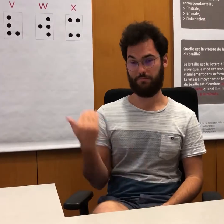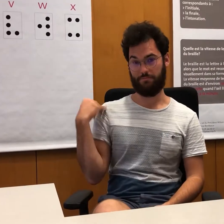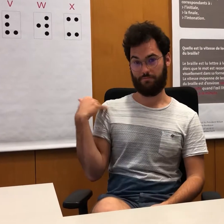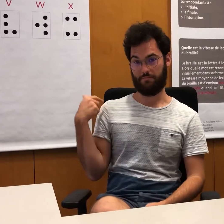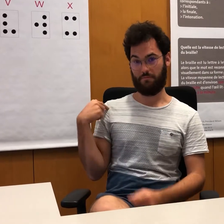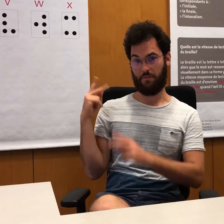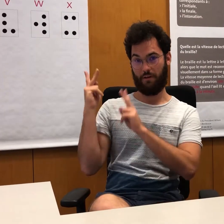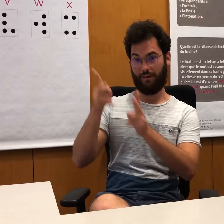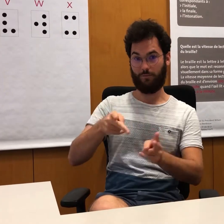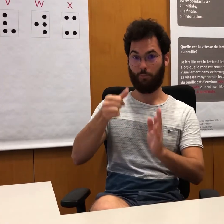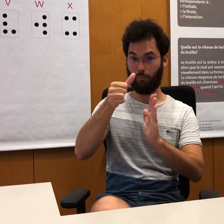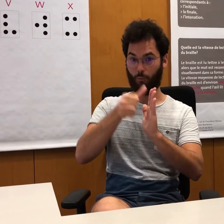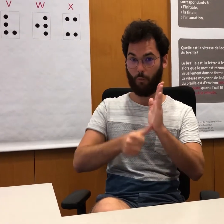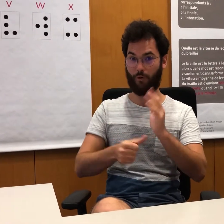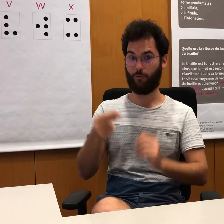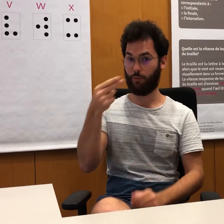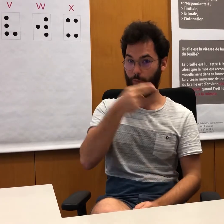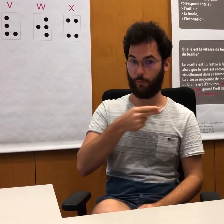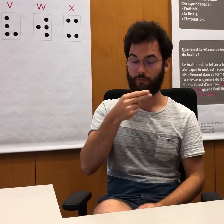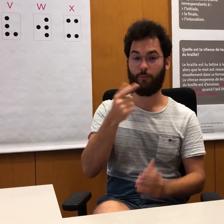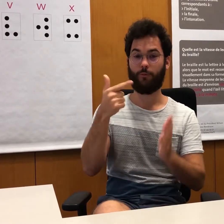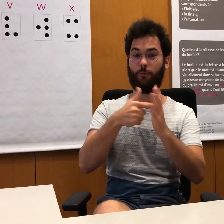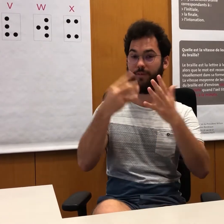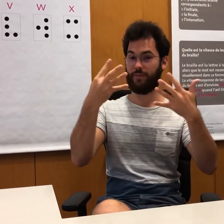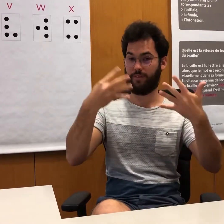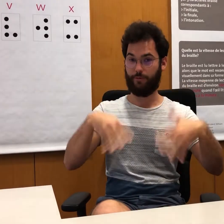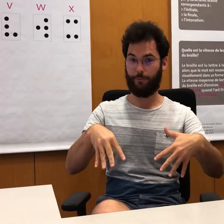Je suis arrivé depuis le mois de novembre 2019.